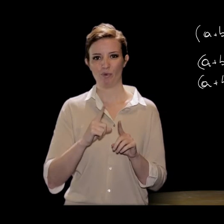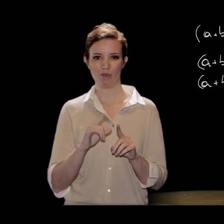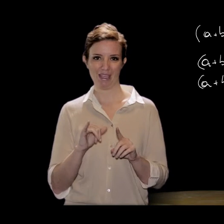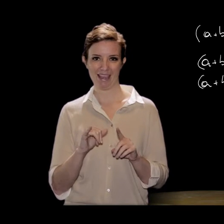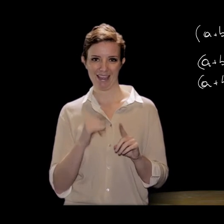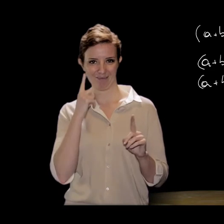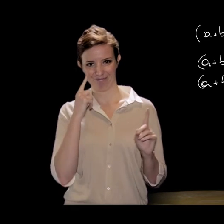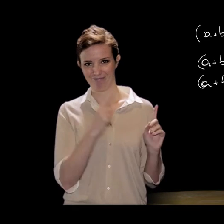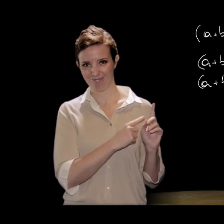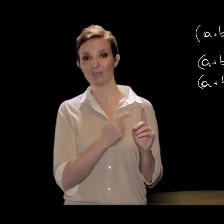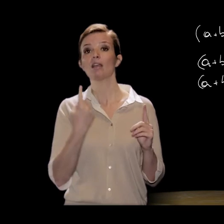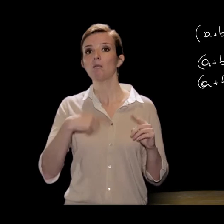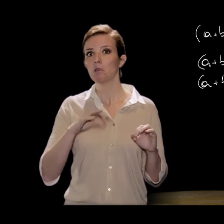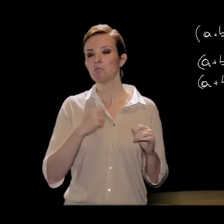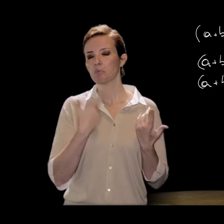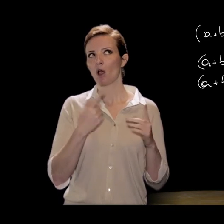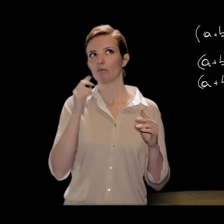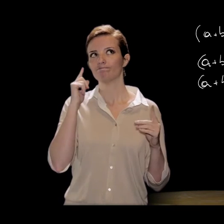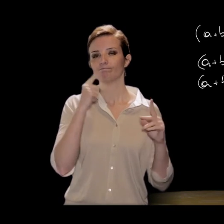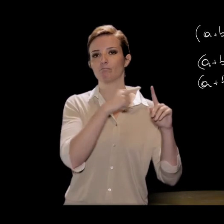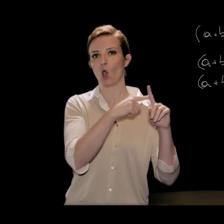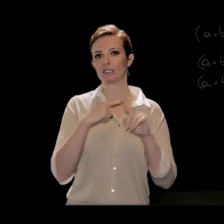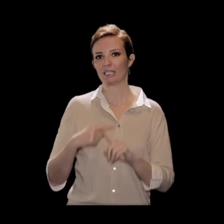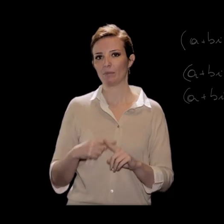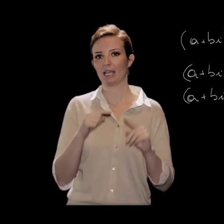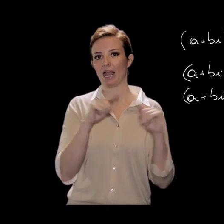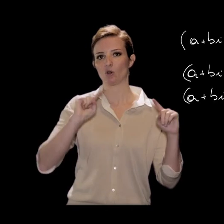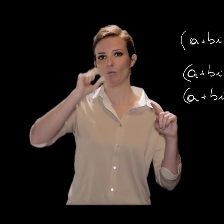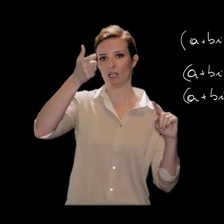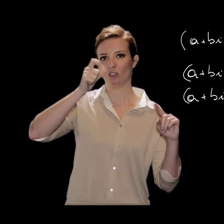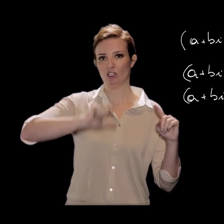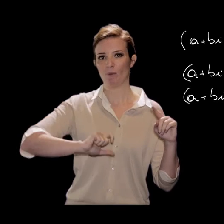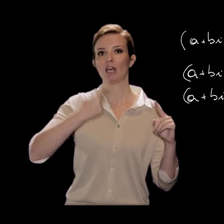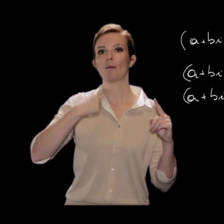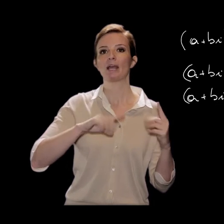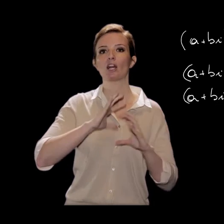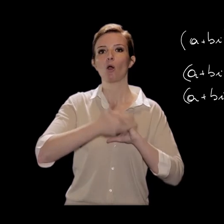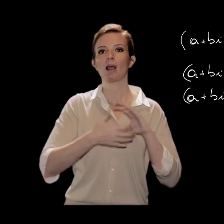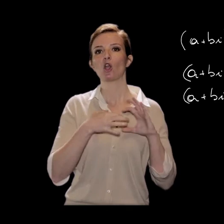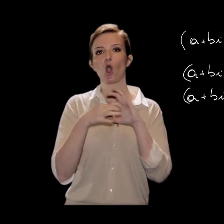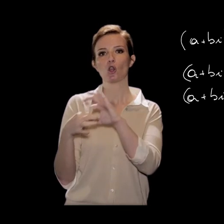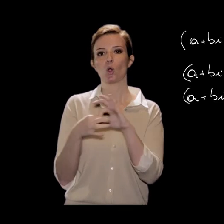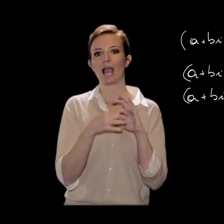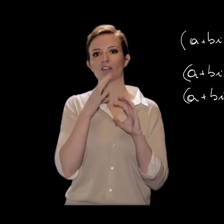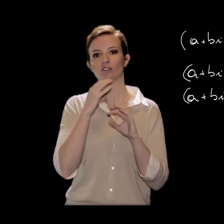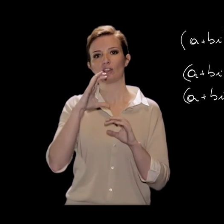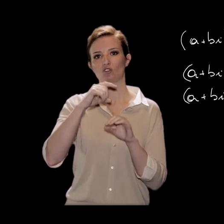Moltiplichiamo sia numeratore che denominatore per il complesso coniugato di c+dᵢ e di conseguenza c-dᵢ.